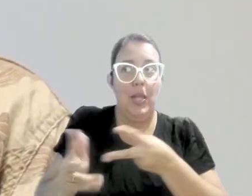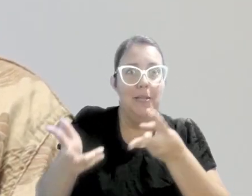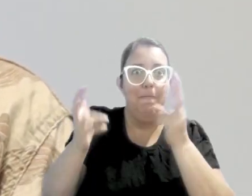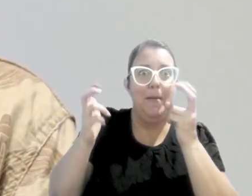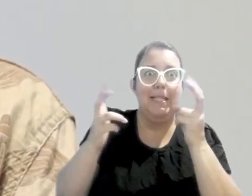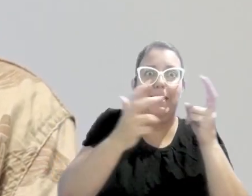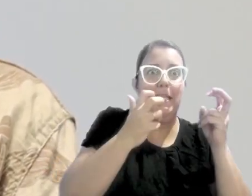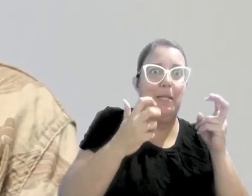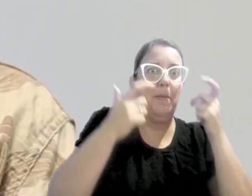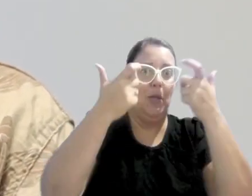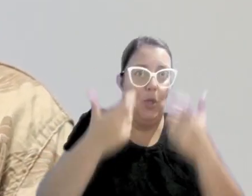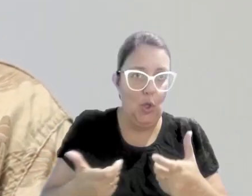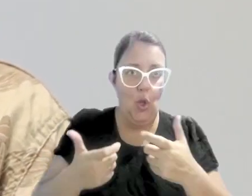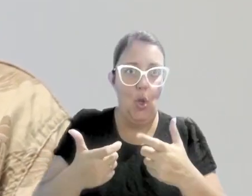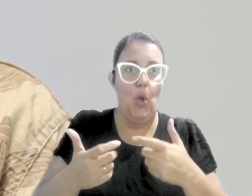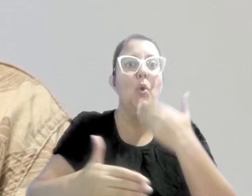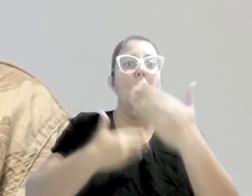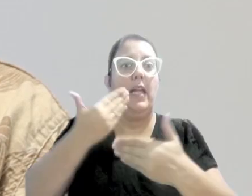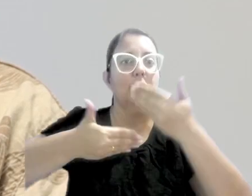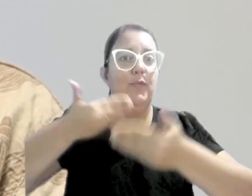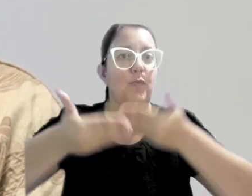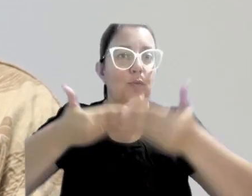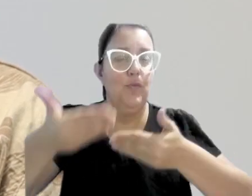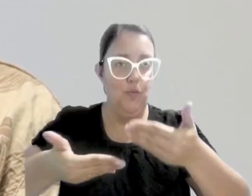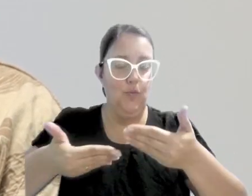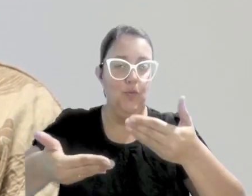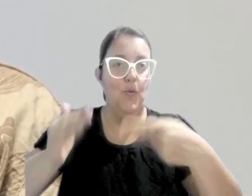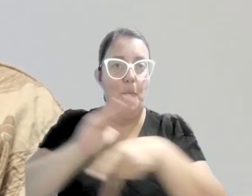era o lócus onde você podia, de fato, desenvolver